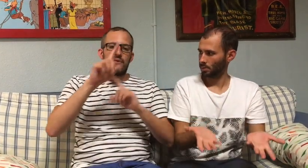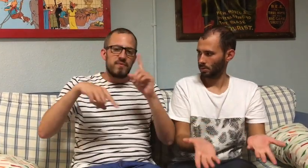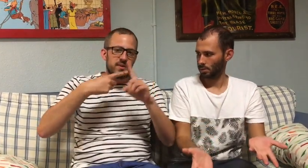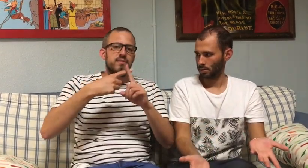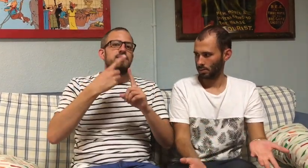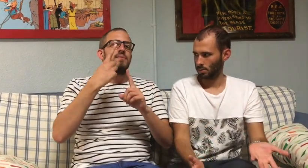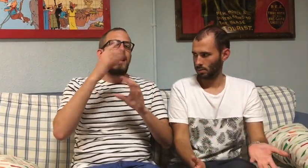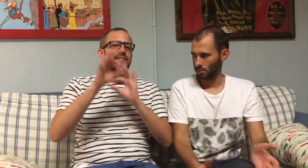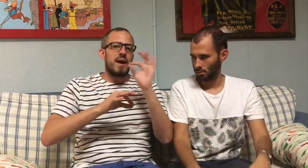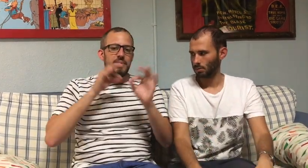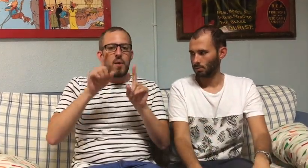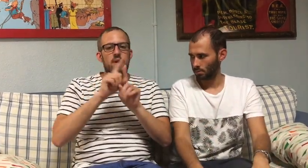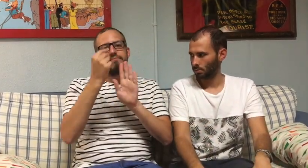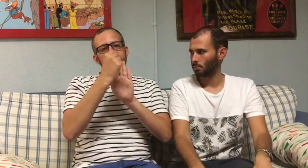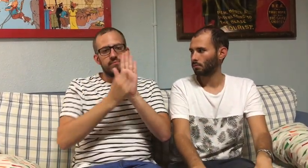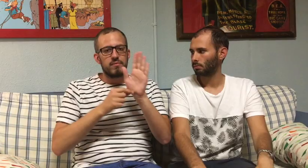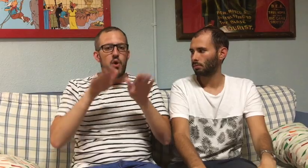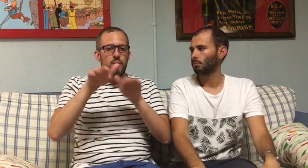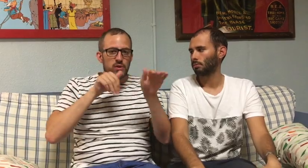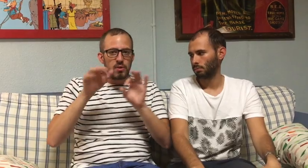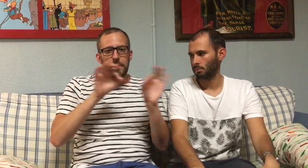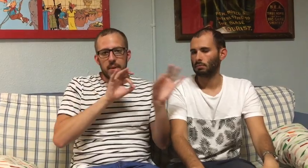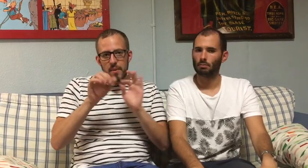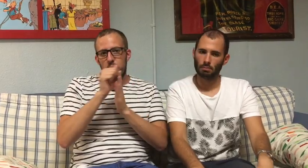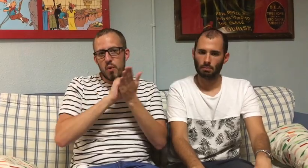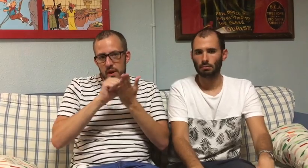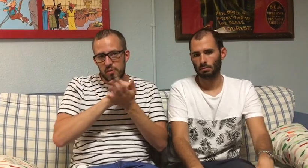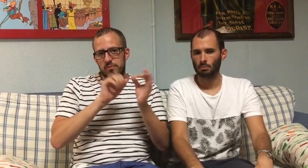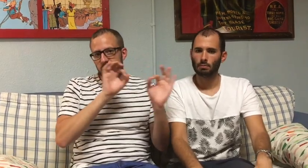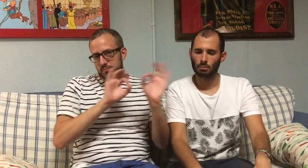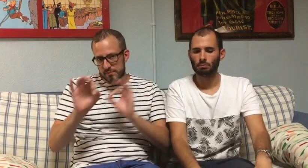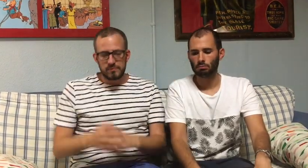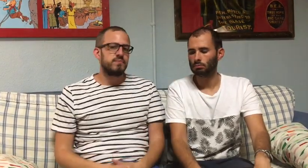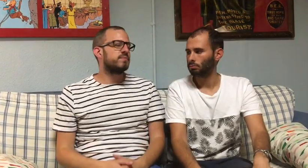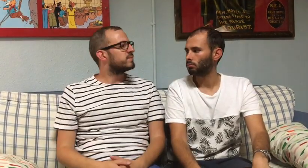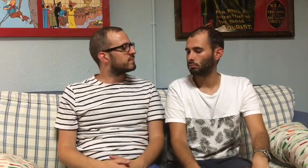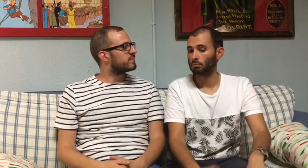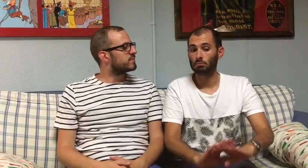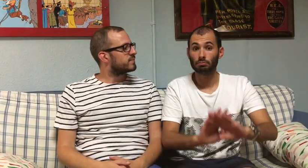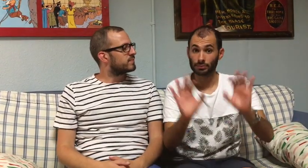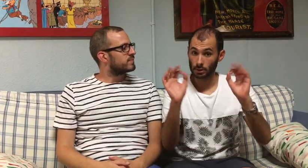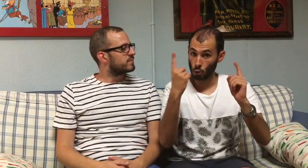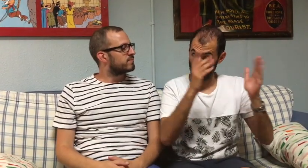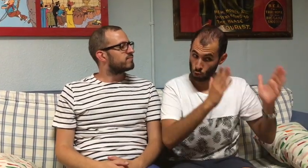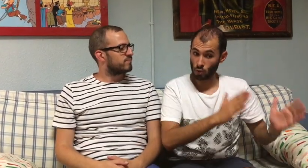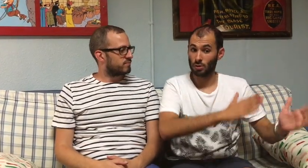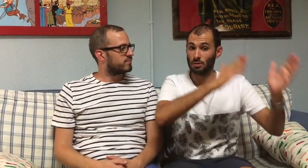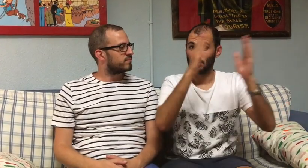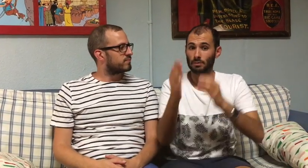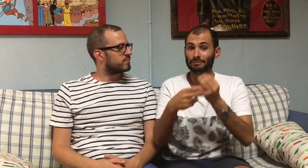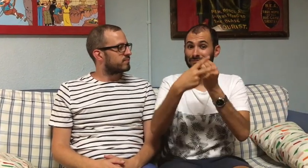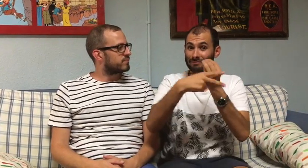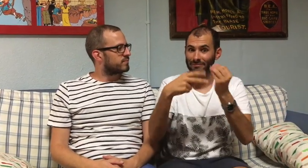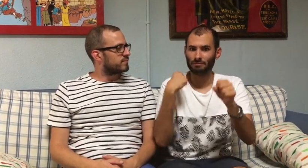Cierto, el año que viene se celebrará la Asamblea y hemos continuado con gestiones de la misma. Pasamos a contaros la reunión mantenida con Jovesorcan,